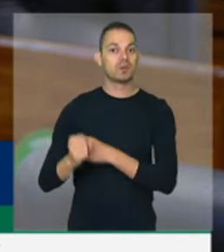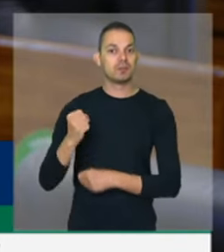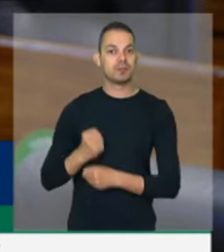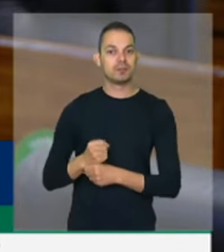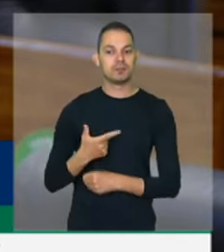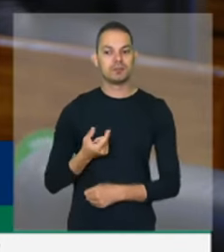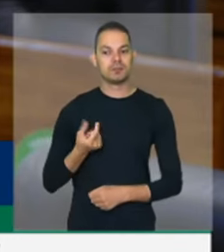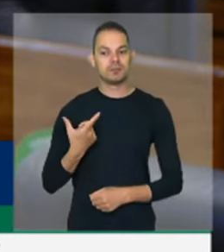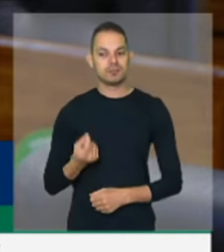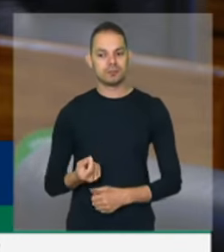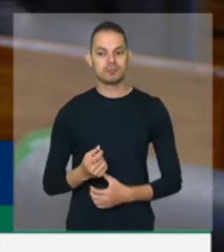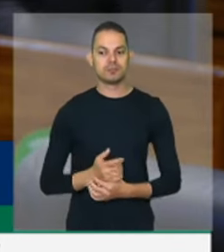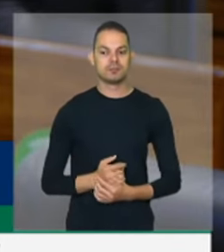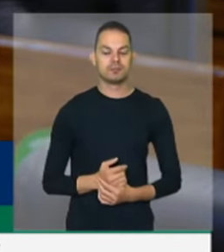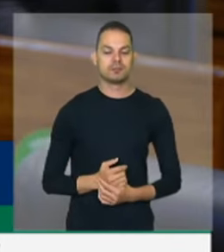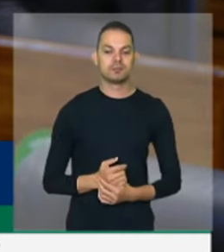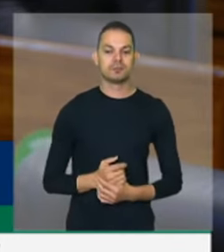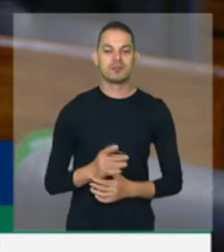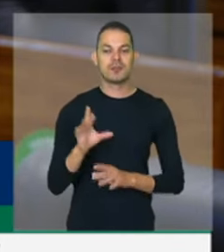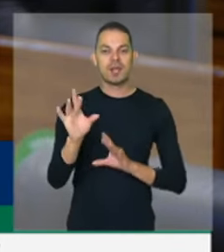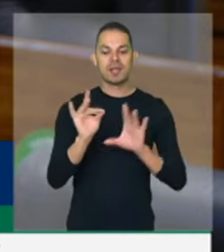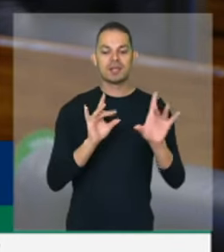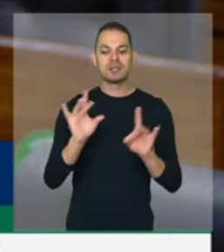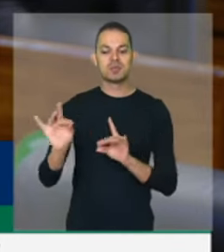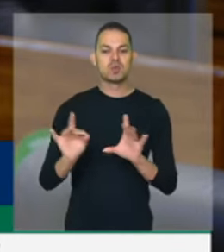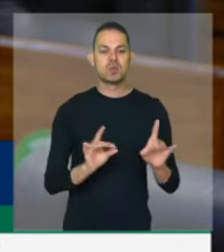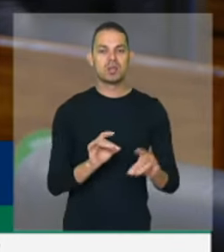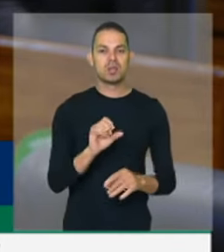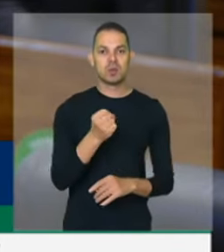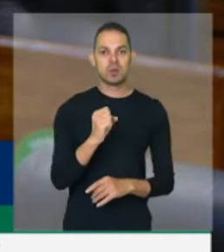TENDO ELEJO IDO MAIS DE 800 PREFEITOS O PARTIDO QUE MAIS ELEGEU PREFEITOS NO BRASIL.